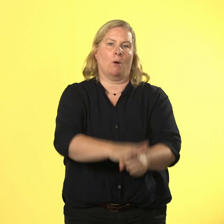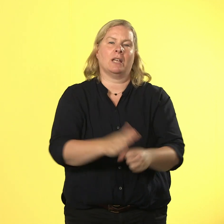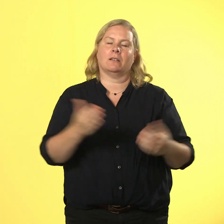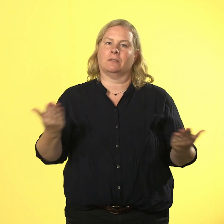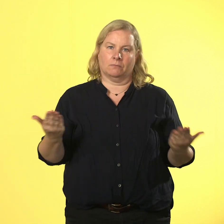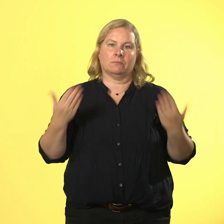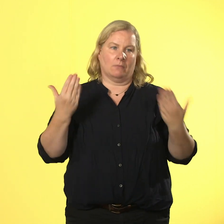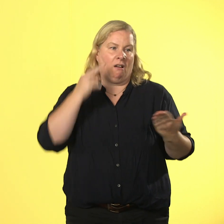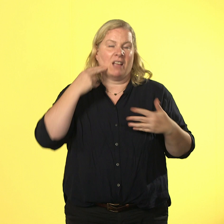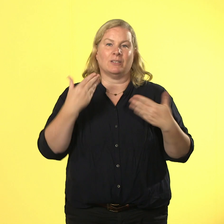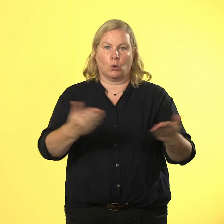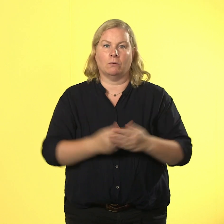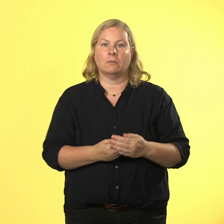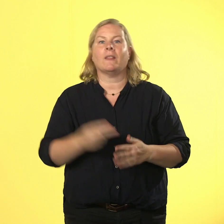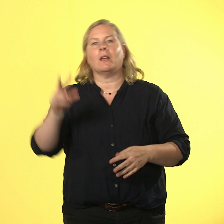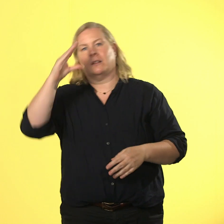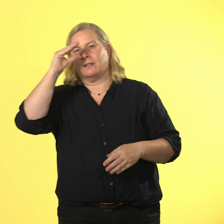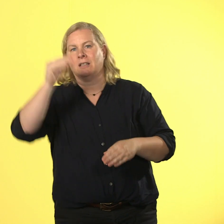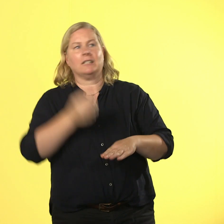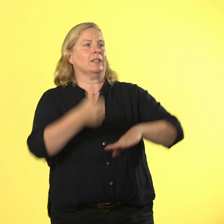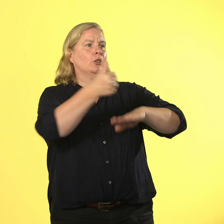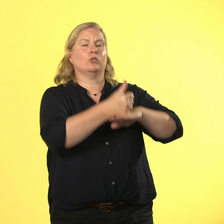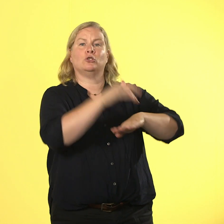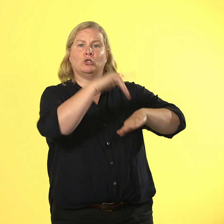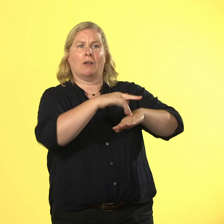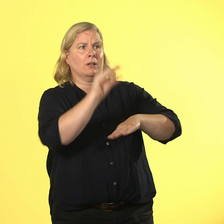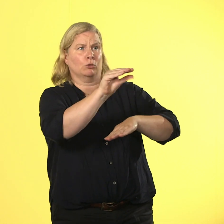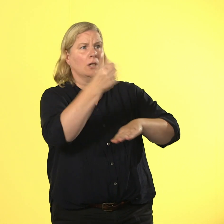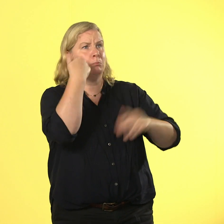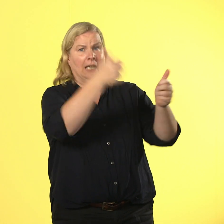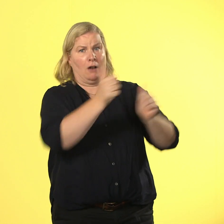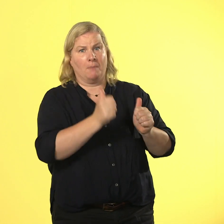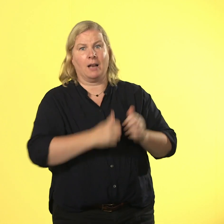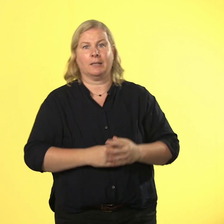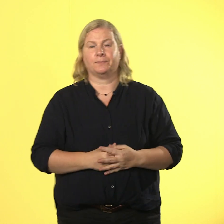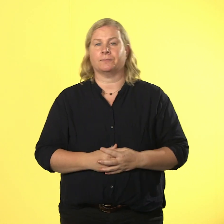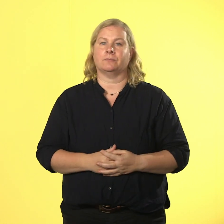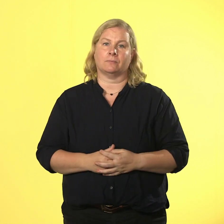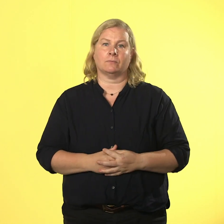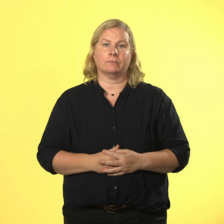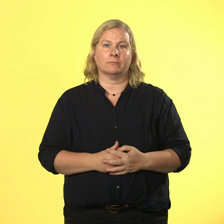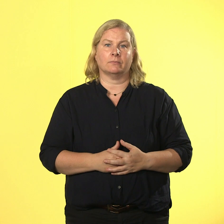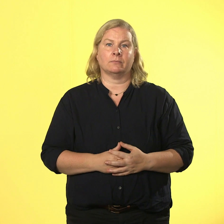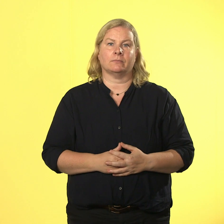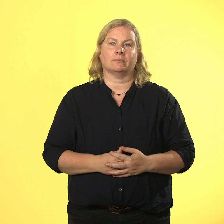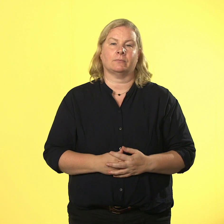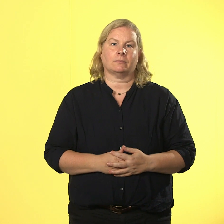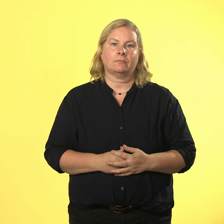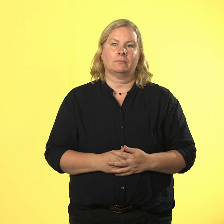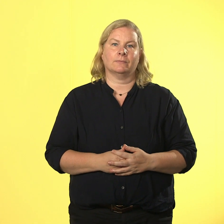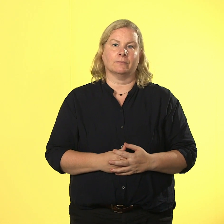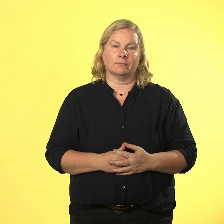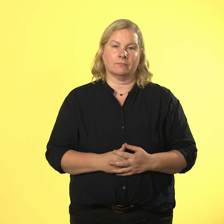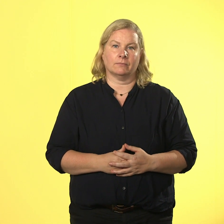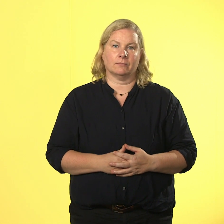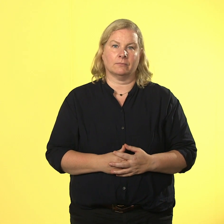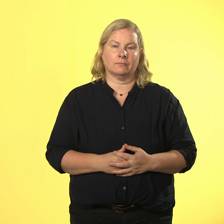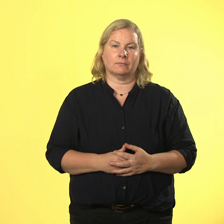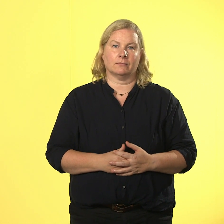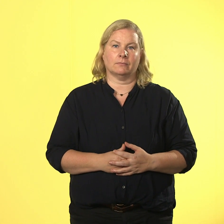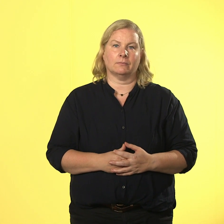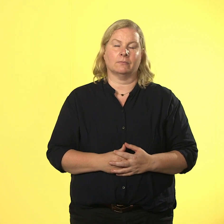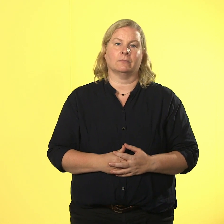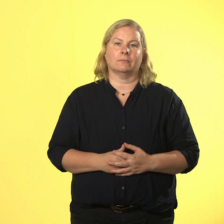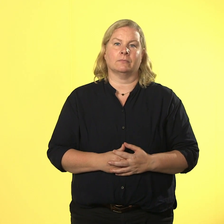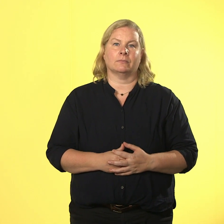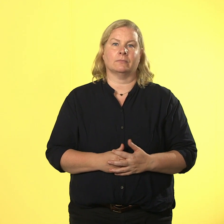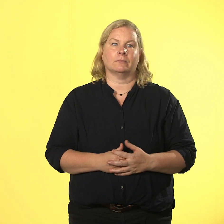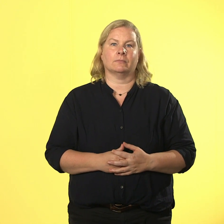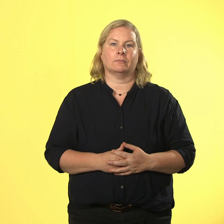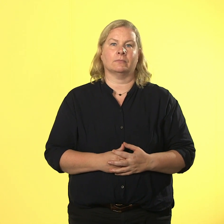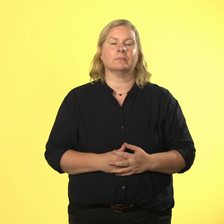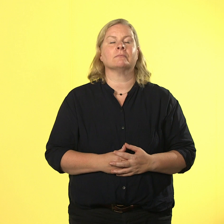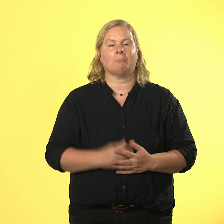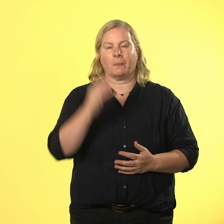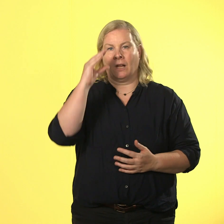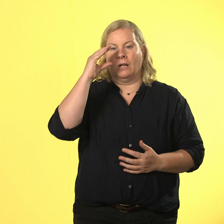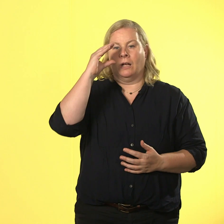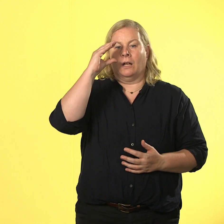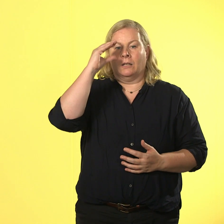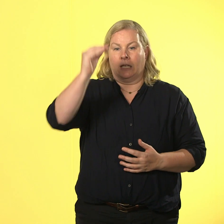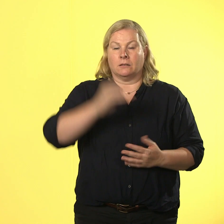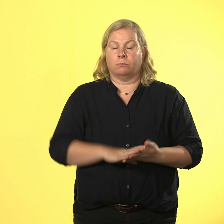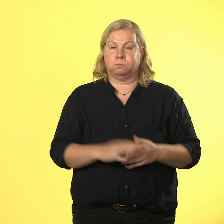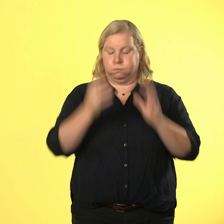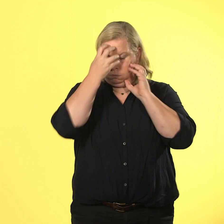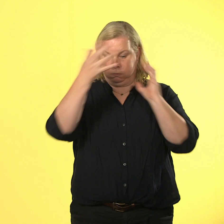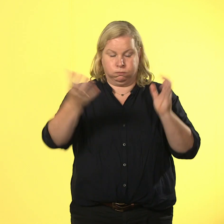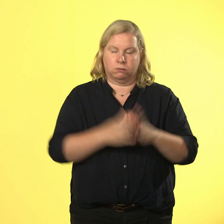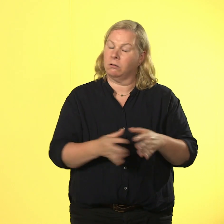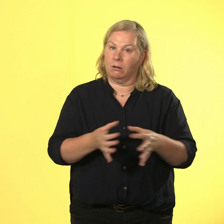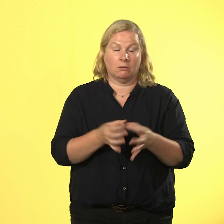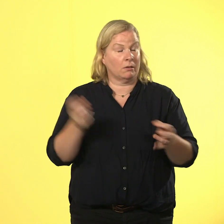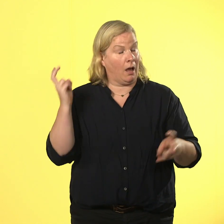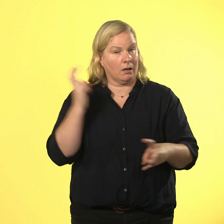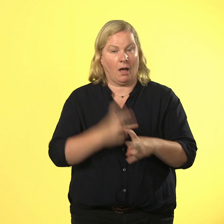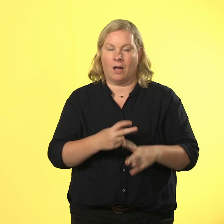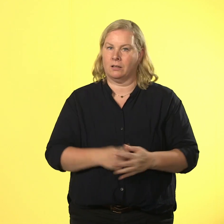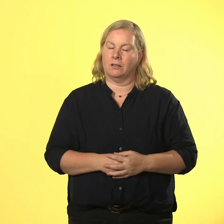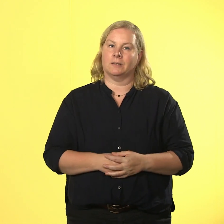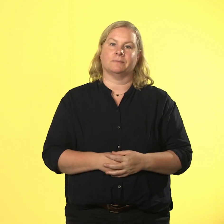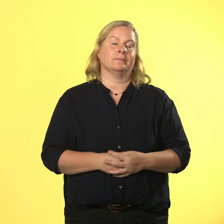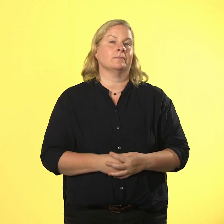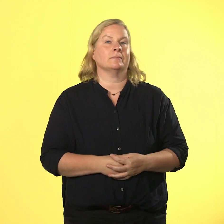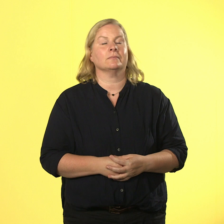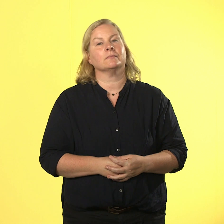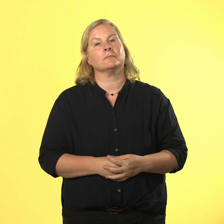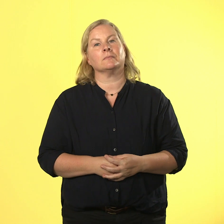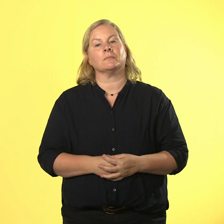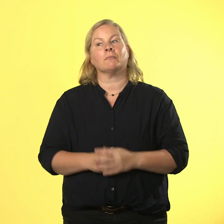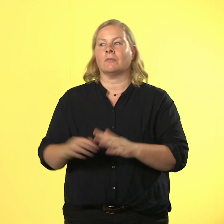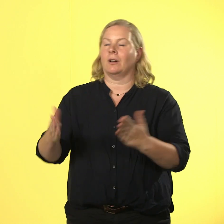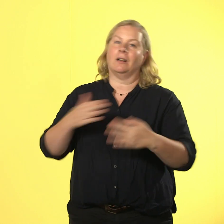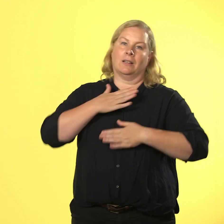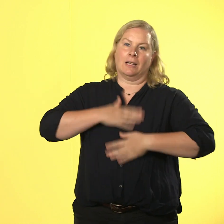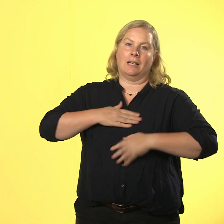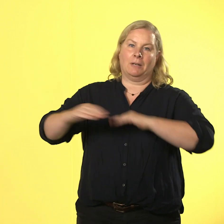nils raucht der kopf. was für ein tag. wenigstens ist seine lieblings kollegin lola heute da,